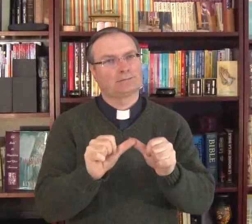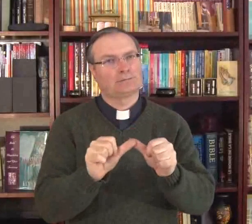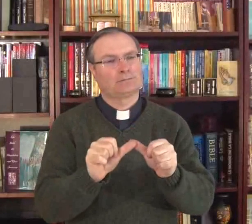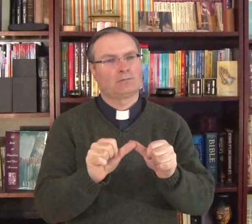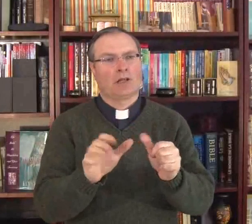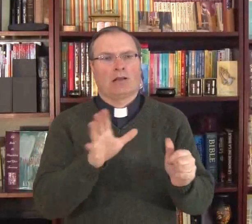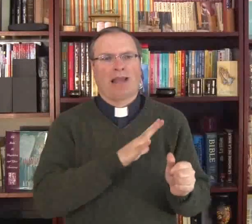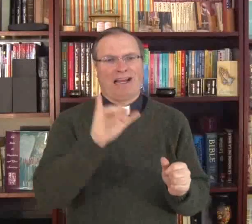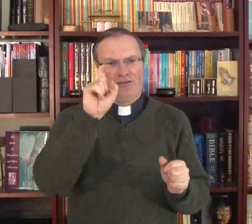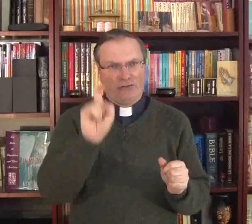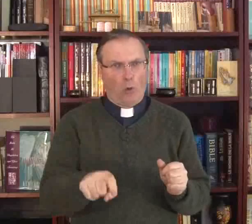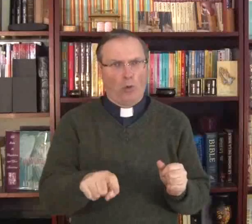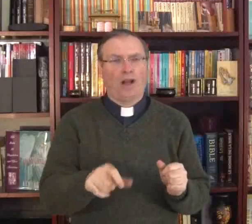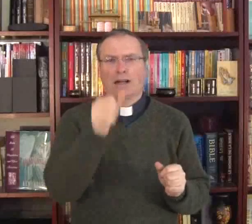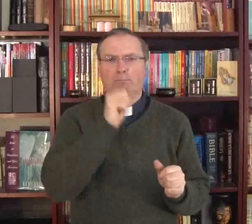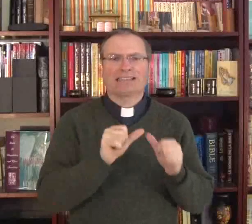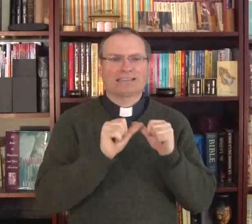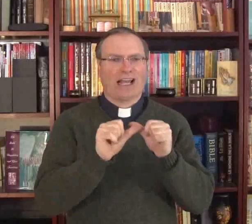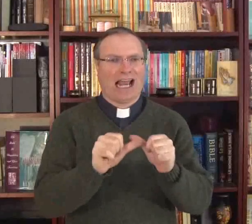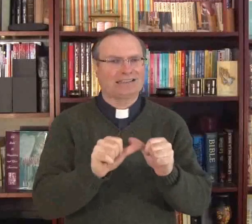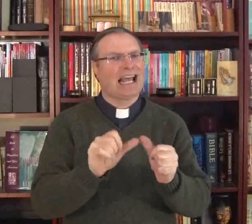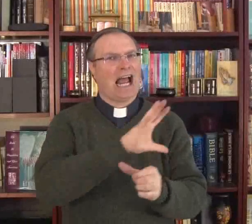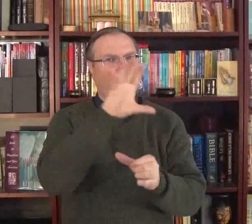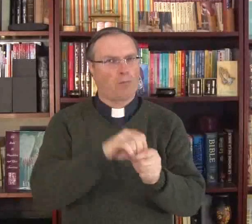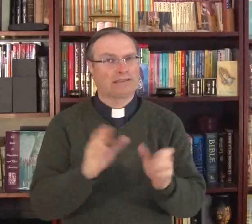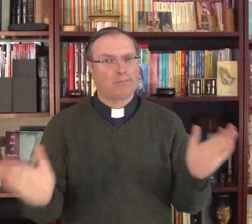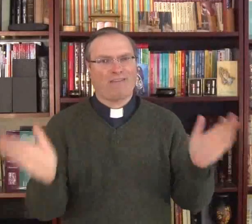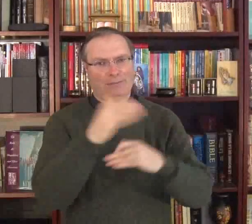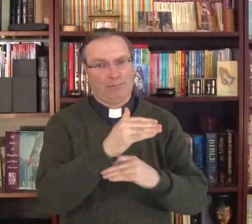Mais il faut que la persévérance accomplisse parfaitement